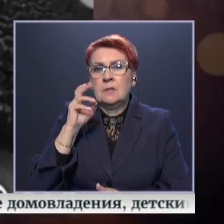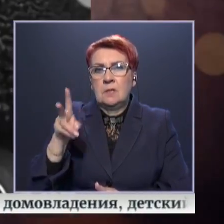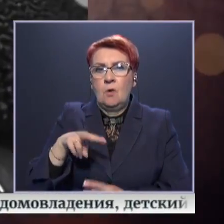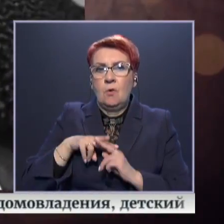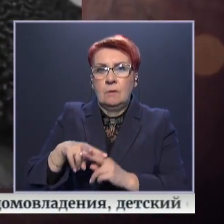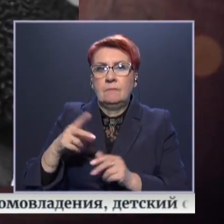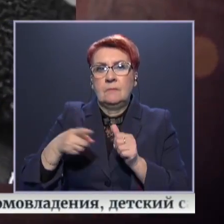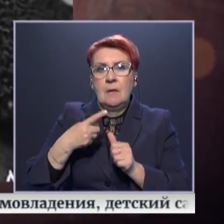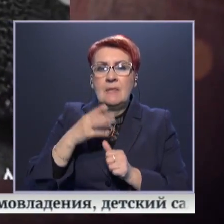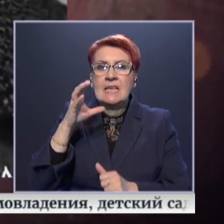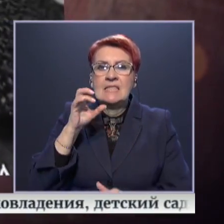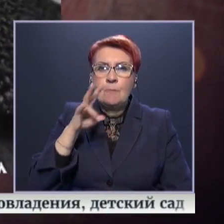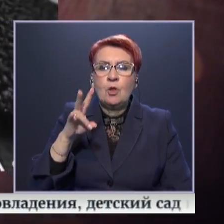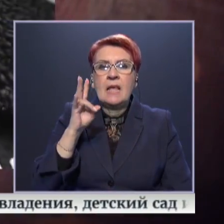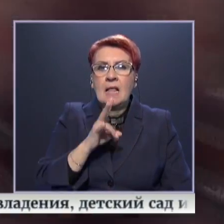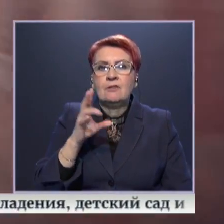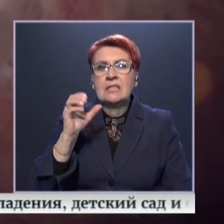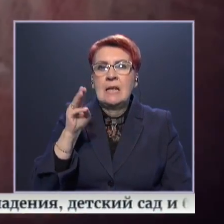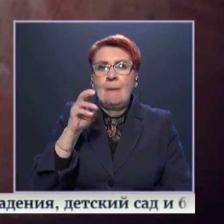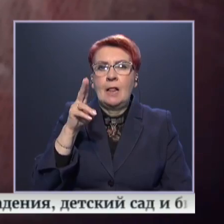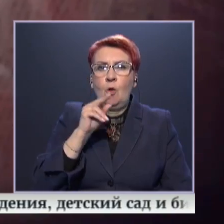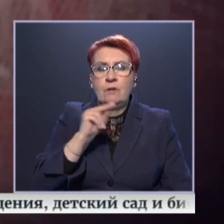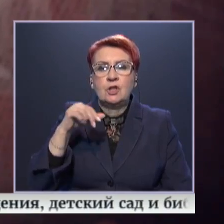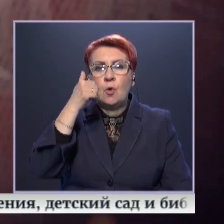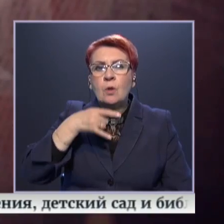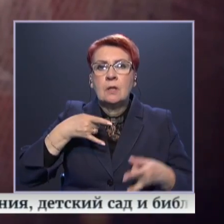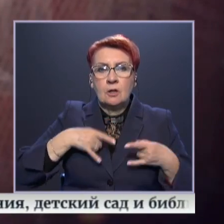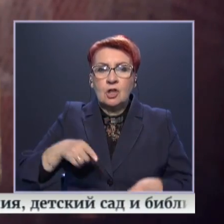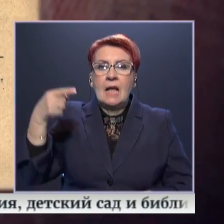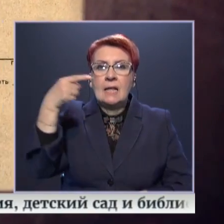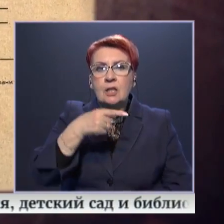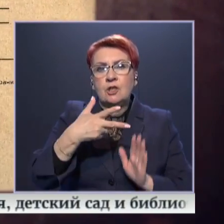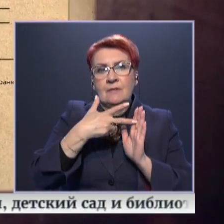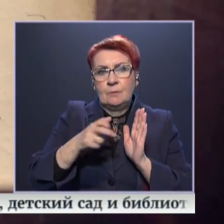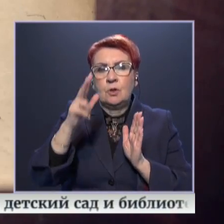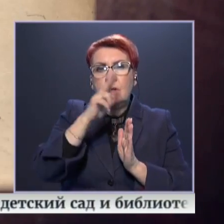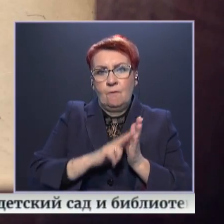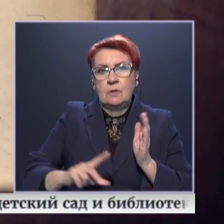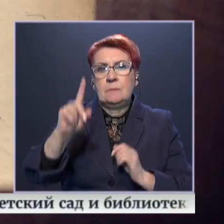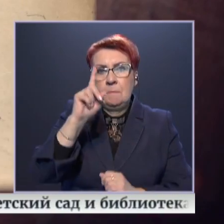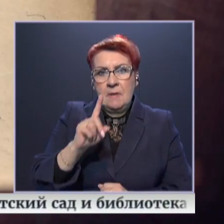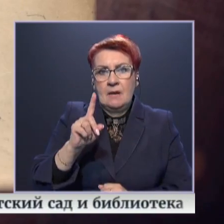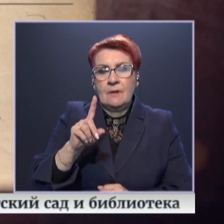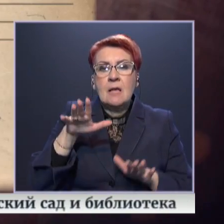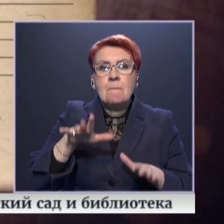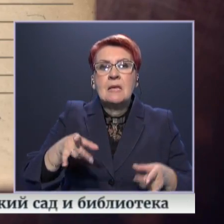имя Симеон Николаевич Самойлович год рождения 1881 место рождения